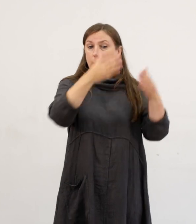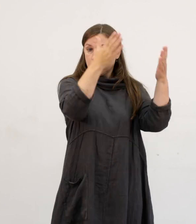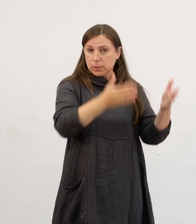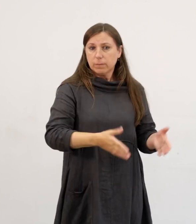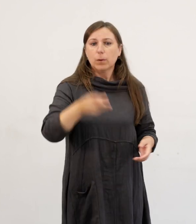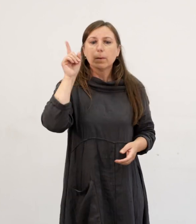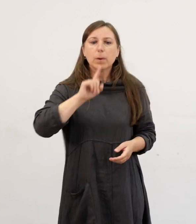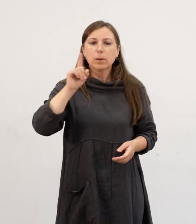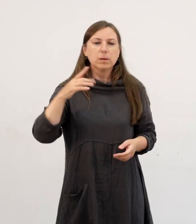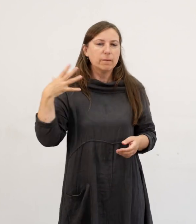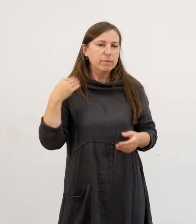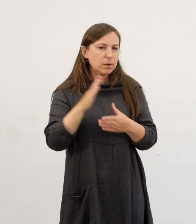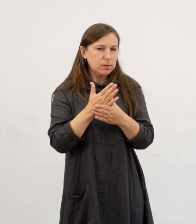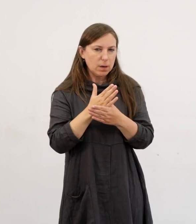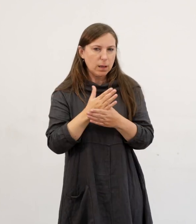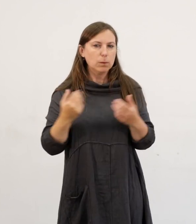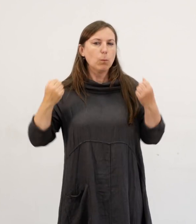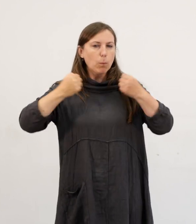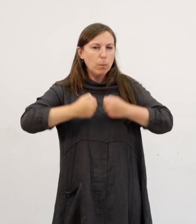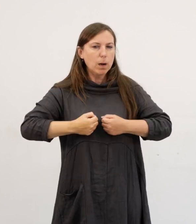broniącym wschodnich obszarów kraju.